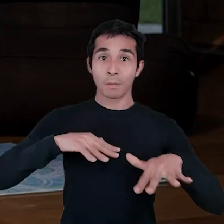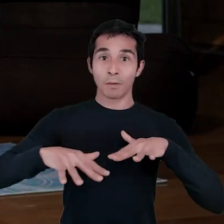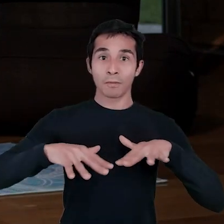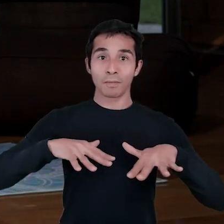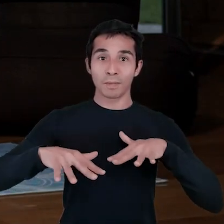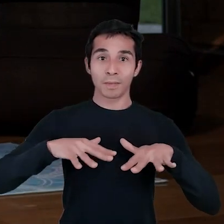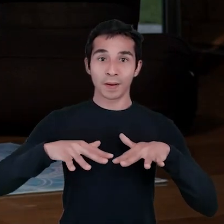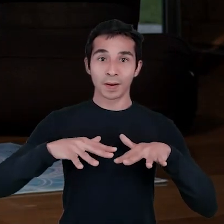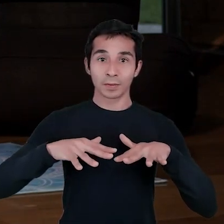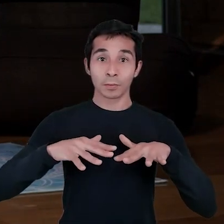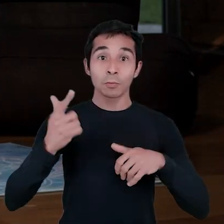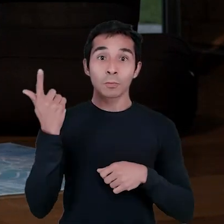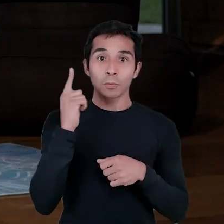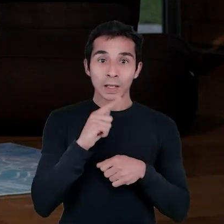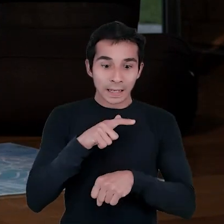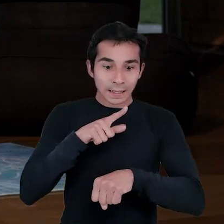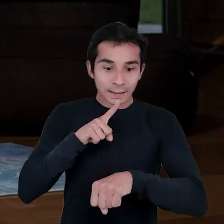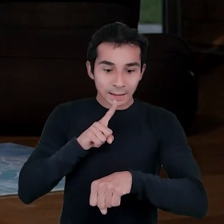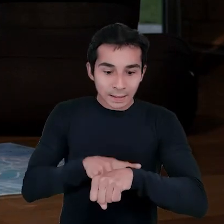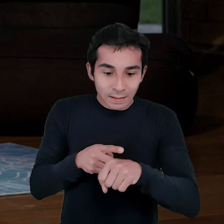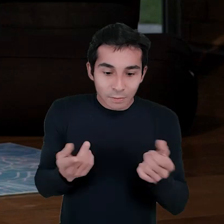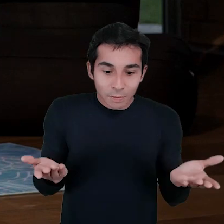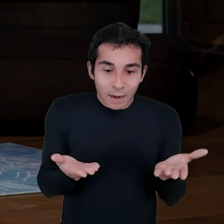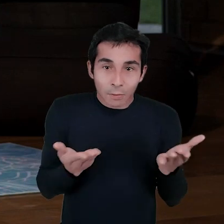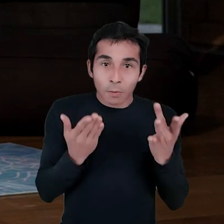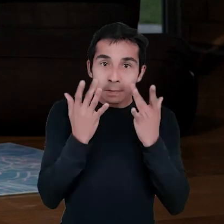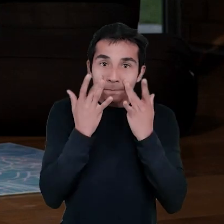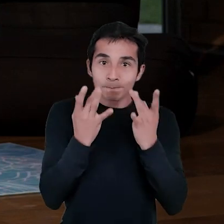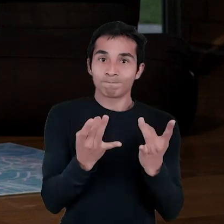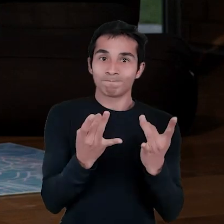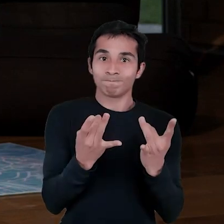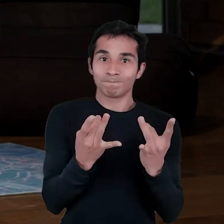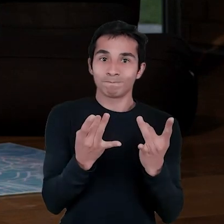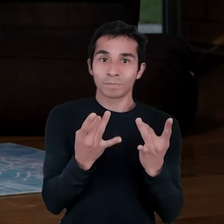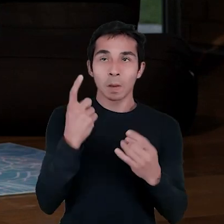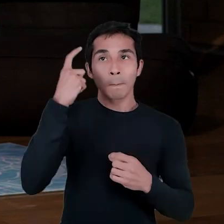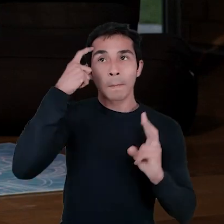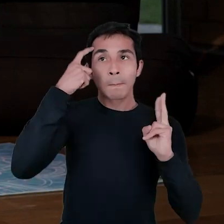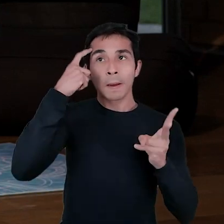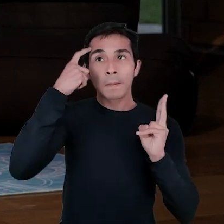e traz a atenção para o instante presente. Tira você do automatismo.